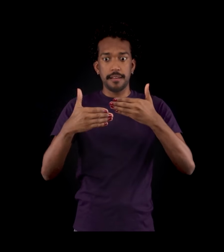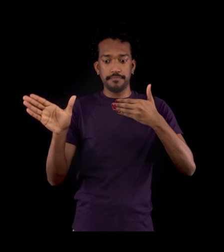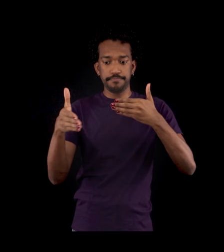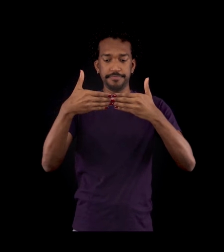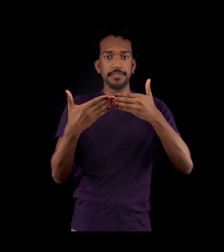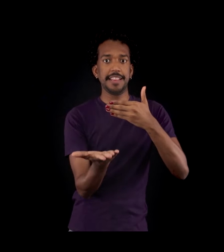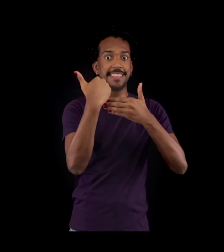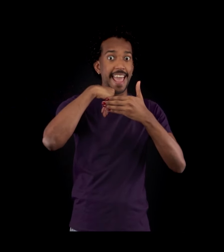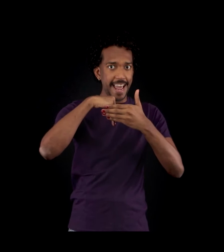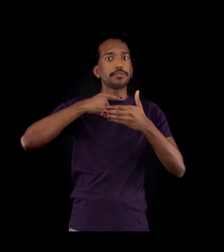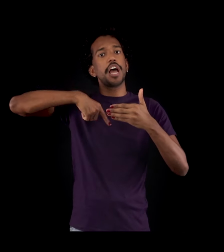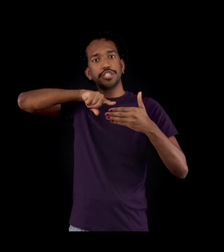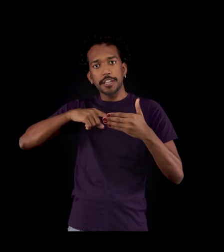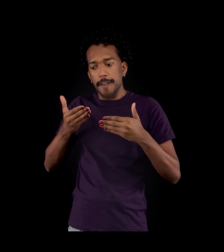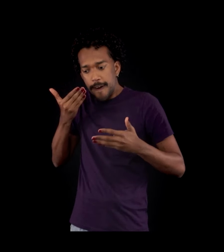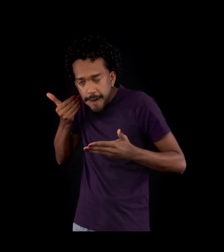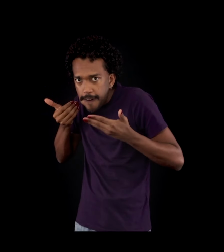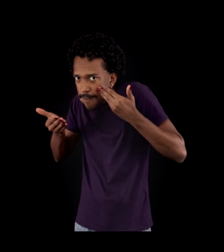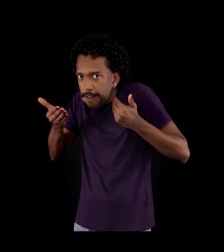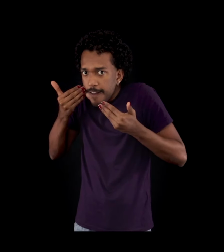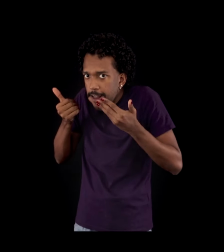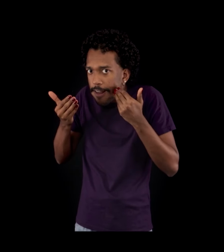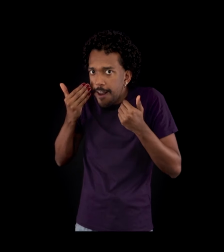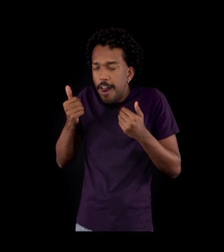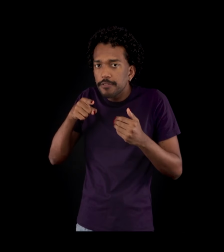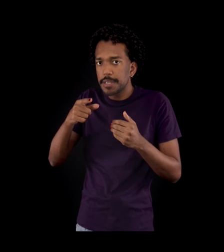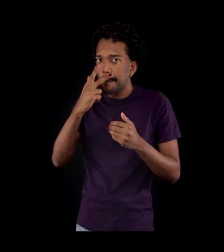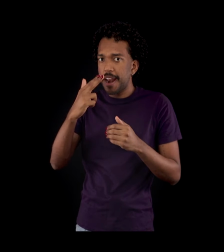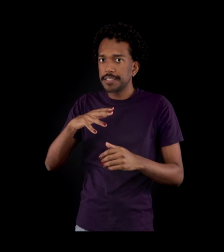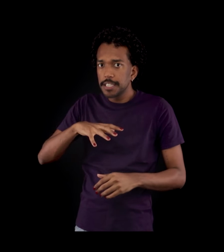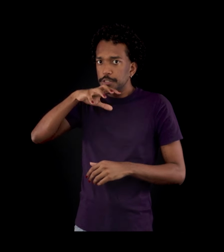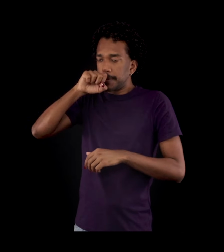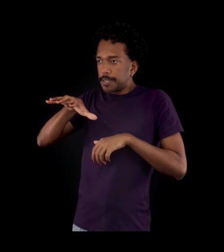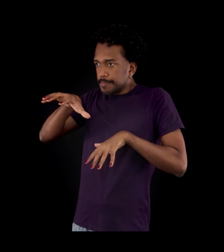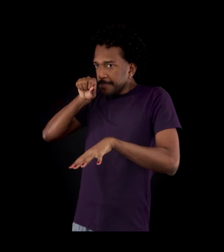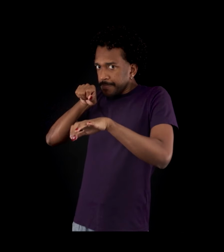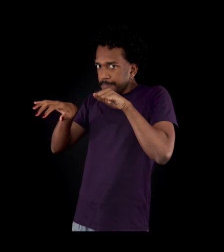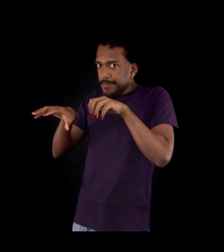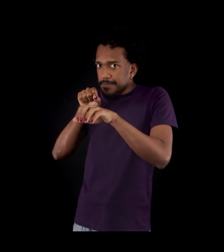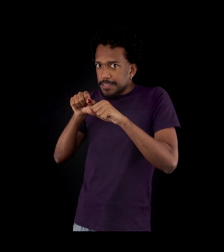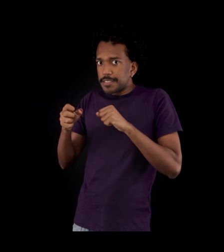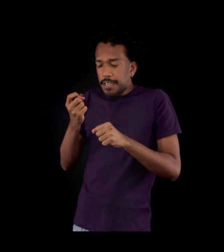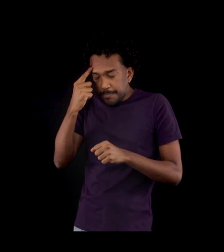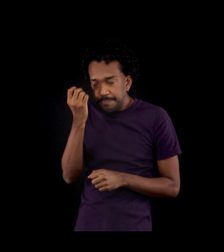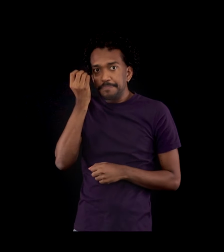se inspira da porteira para dentro e vai criar, e vai fazer,